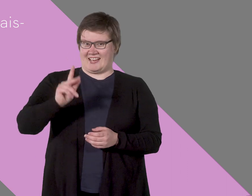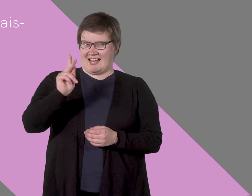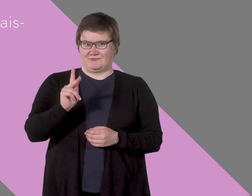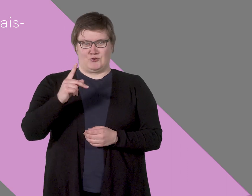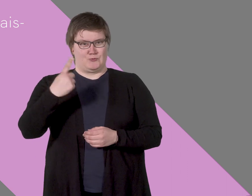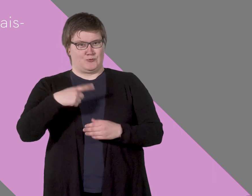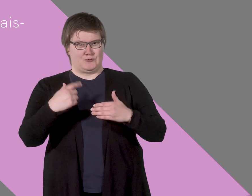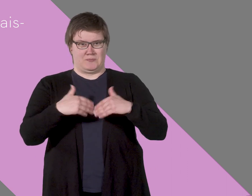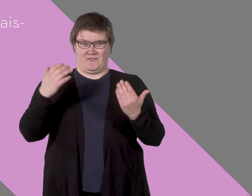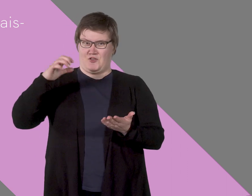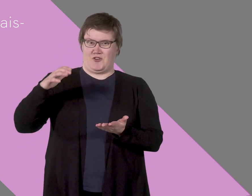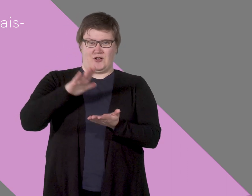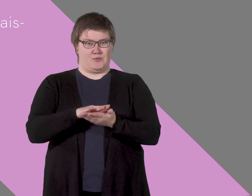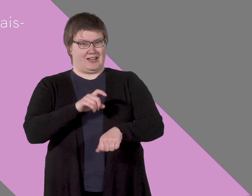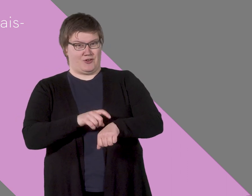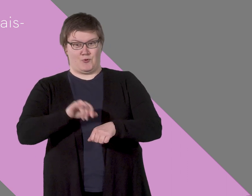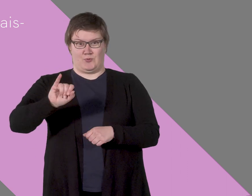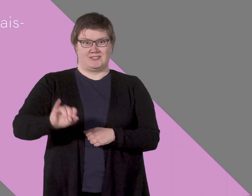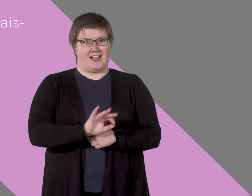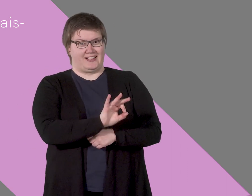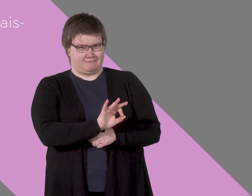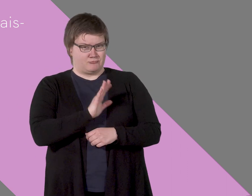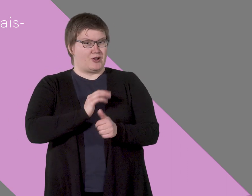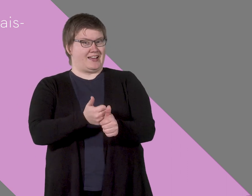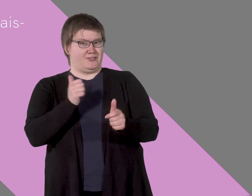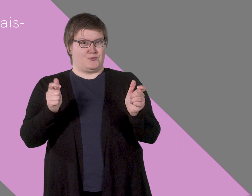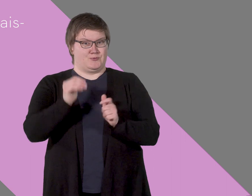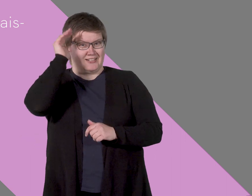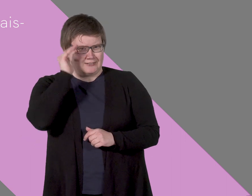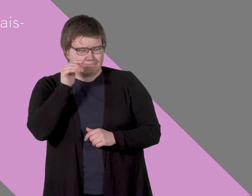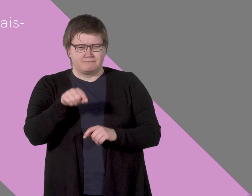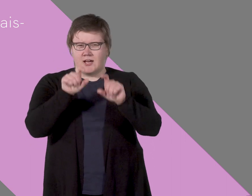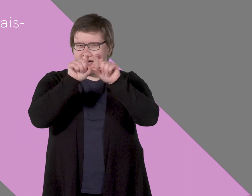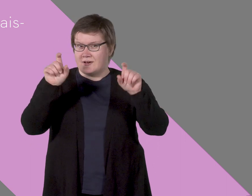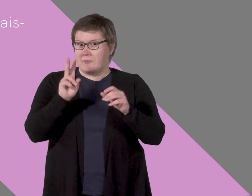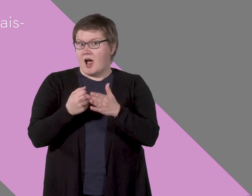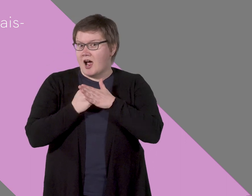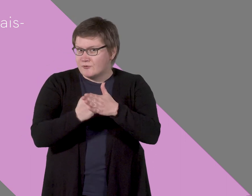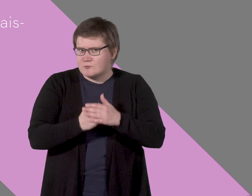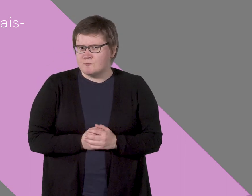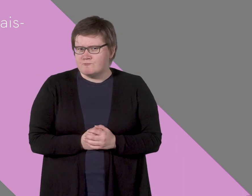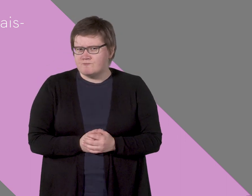11.10. kello 18–20 järjestettävän etäyhdistysillan aiheena on avustus.